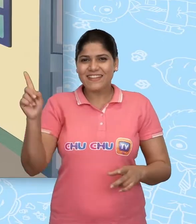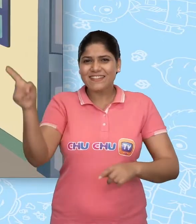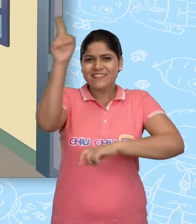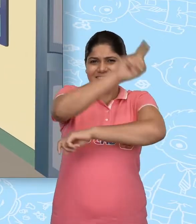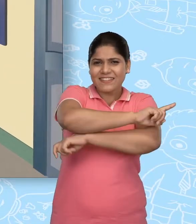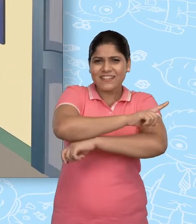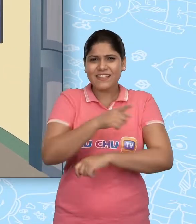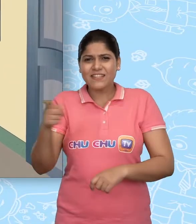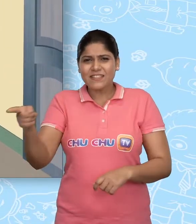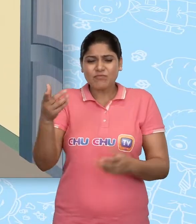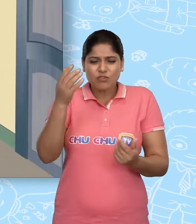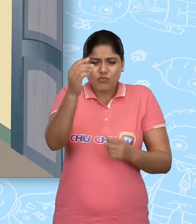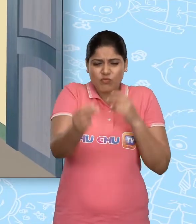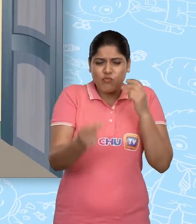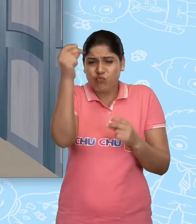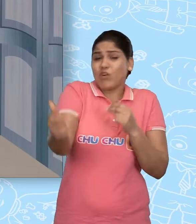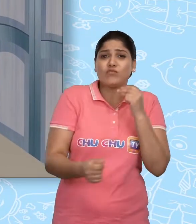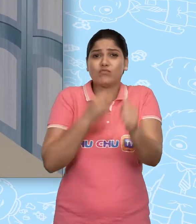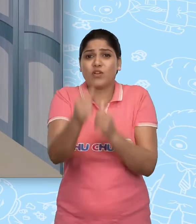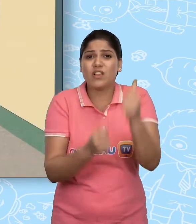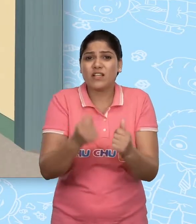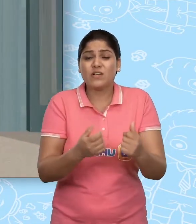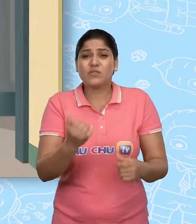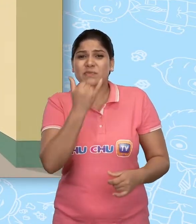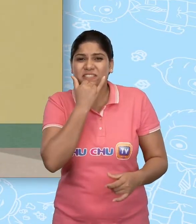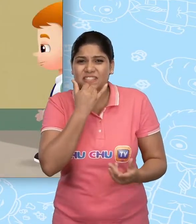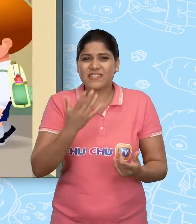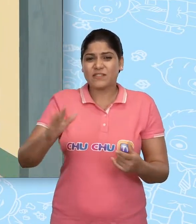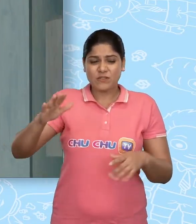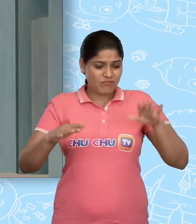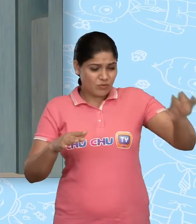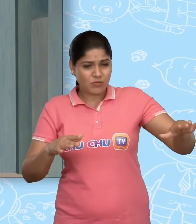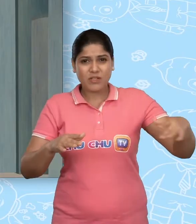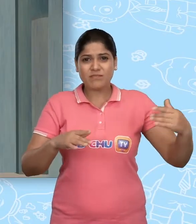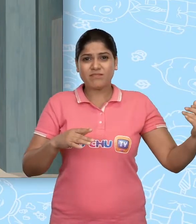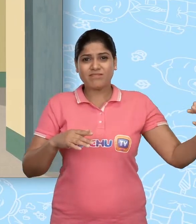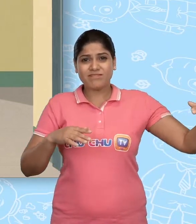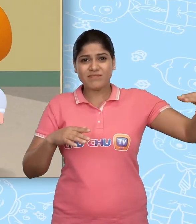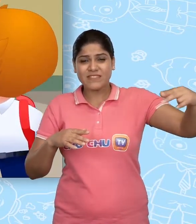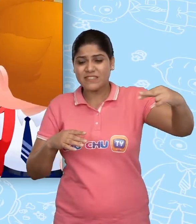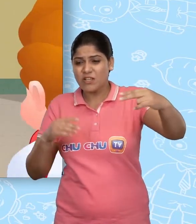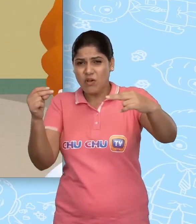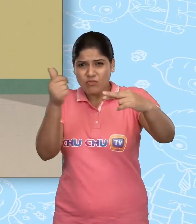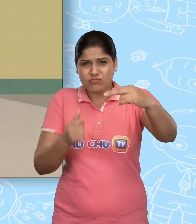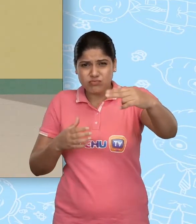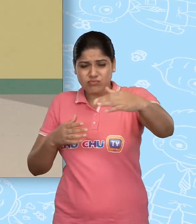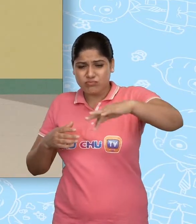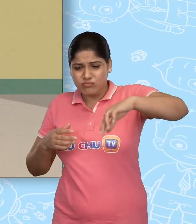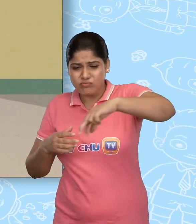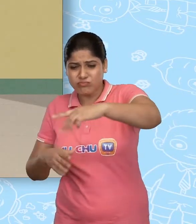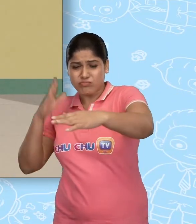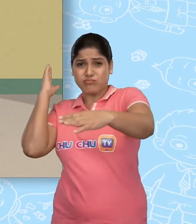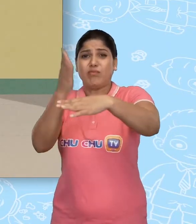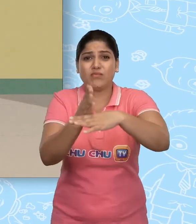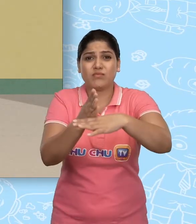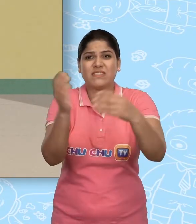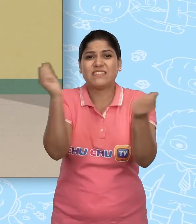वो इन होलबेस मे दौड़ा करता था। कि गलती से उसकी टक्कड़ एक छोटे बच्चे से हो गई जो वहां से गुजर रहा था।